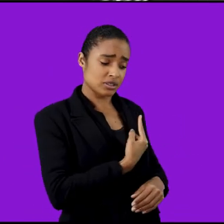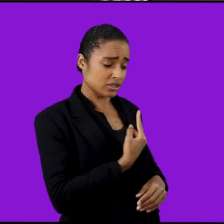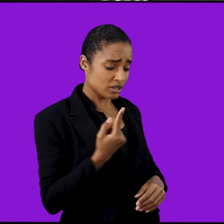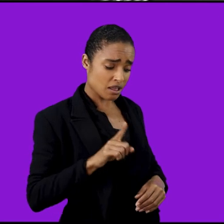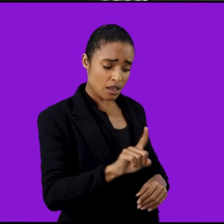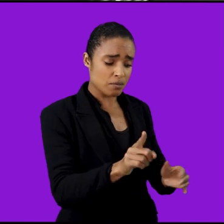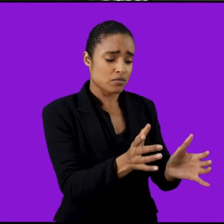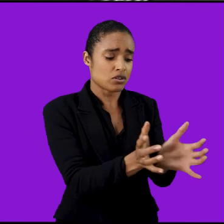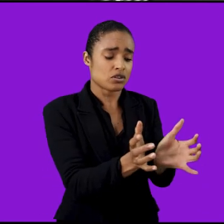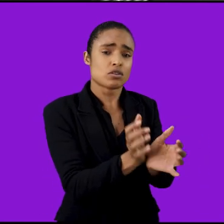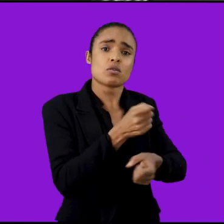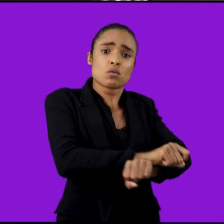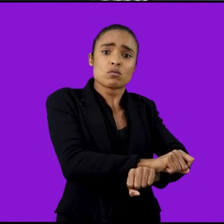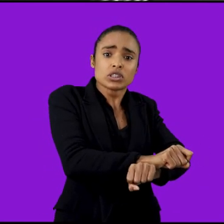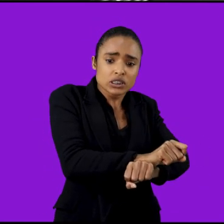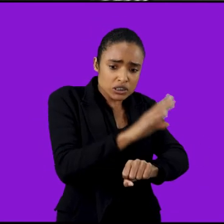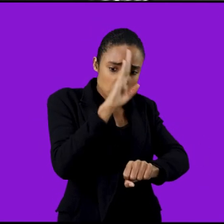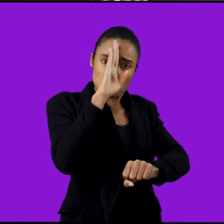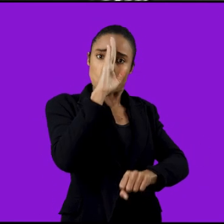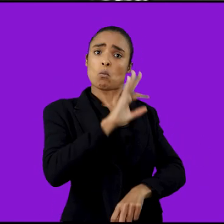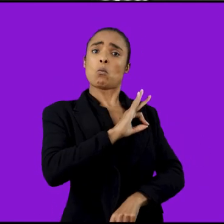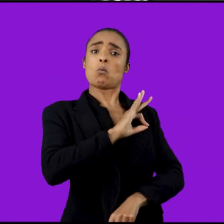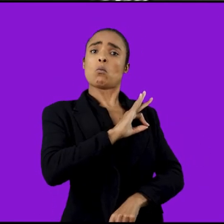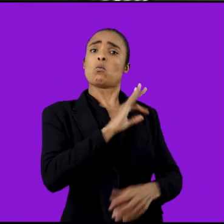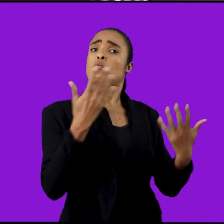detido no cantinho lá, que os milicos botou nós no canto e não deixou nóis entrar no